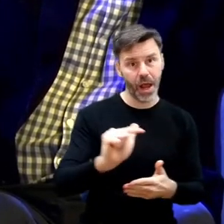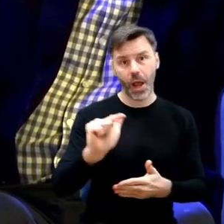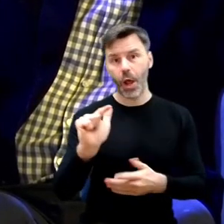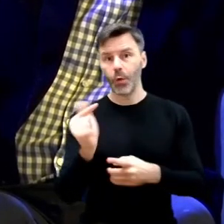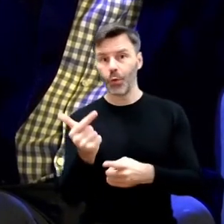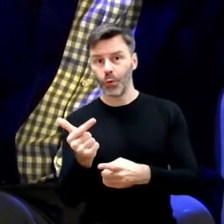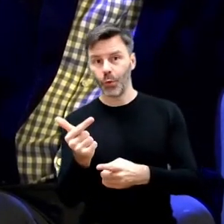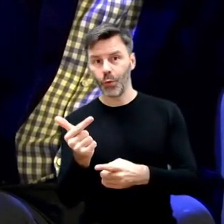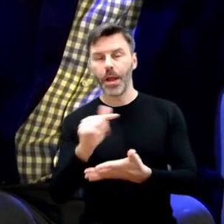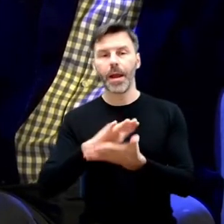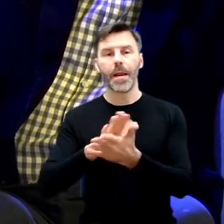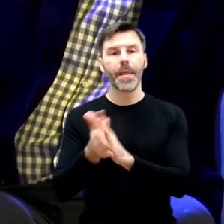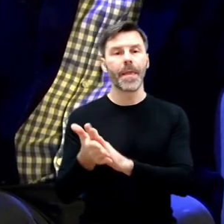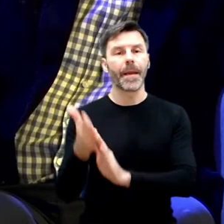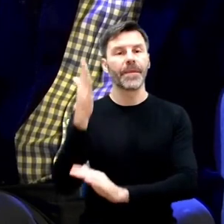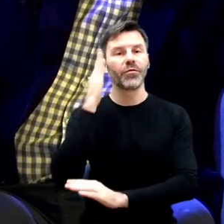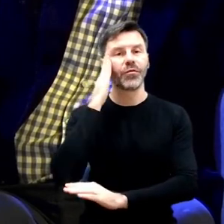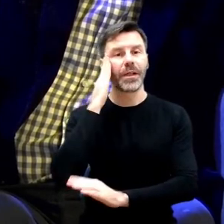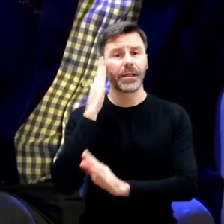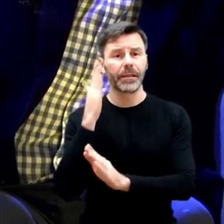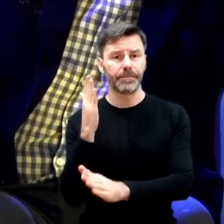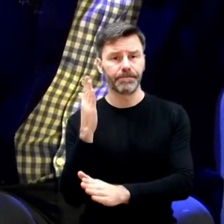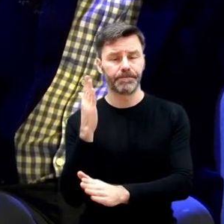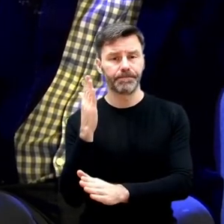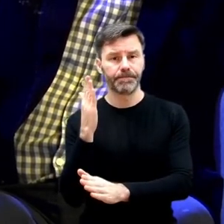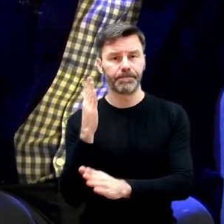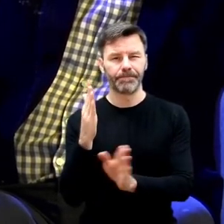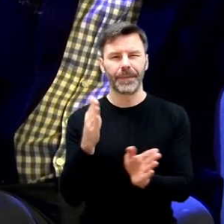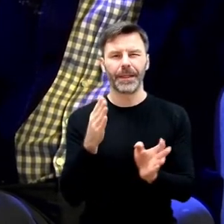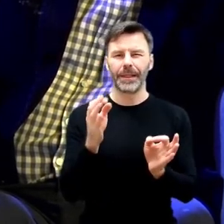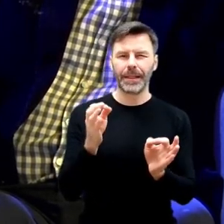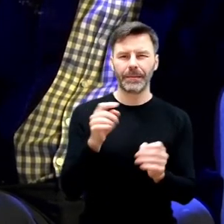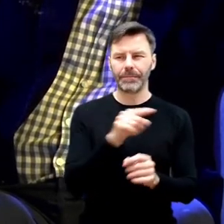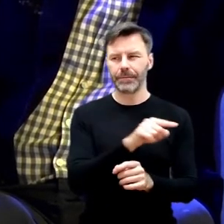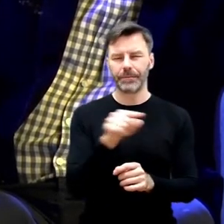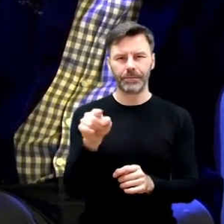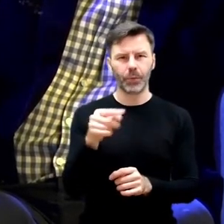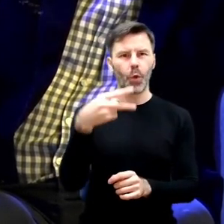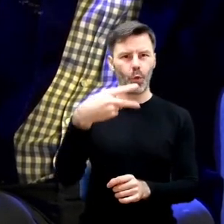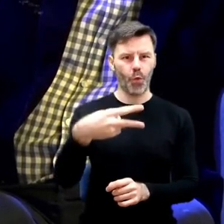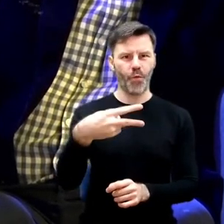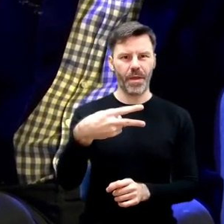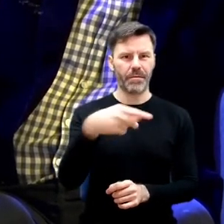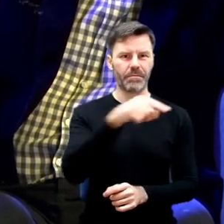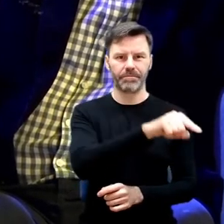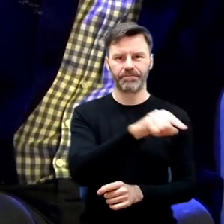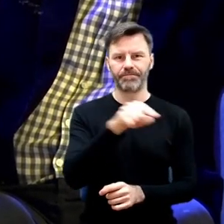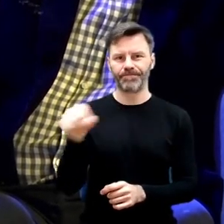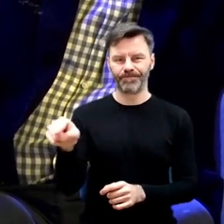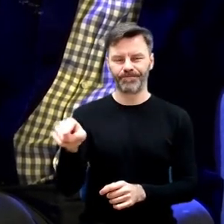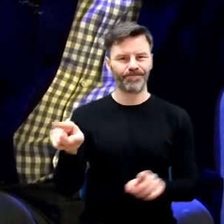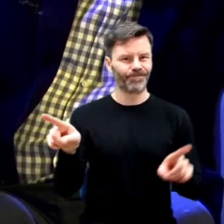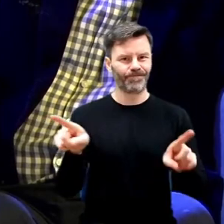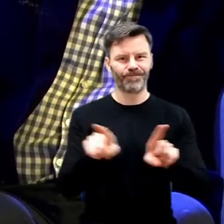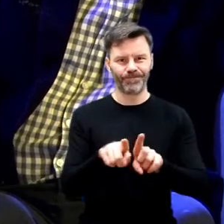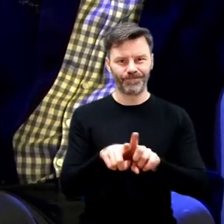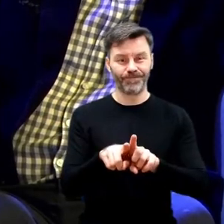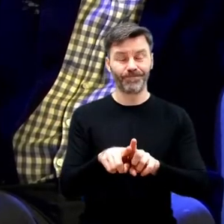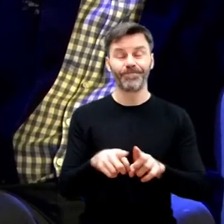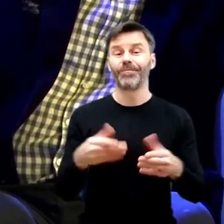Ja bym w ogóle postawiła znak równości między tymi dwoma wymiarami. Dlatego, że właściwie czym jest miasto?